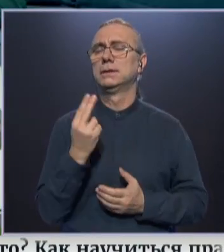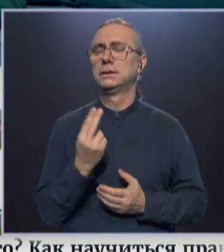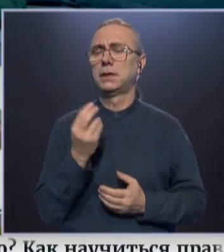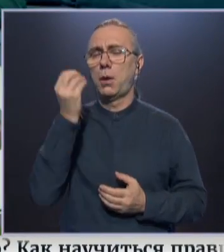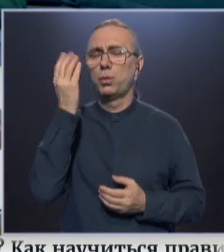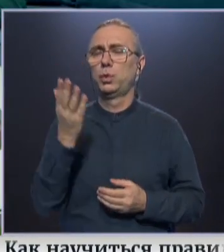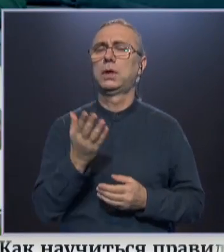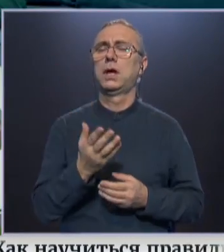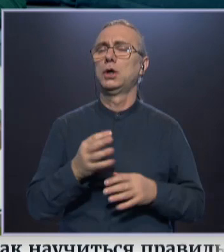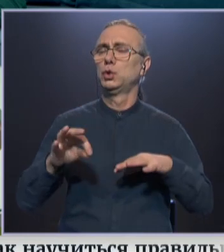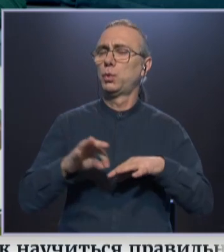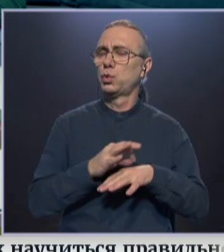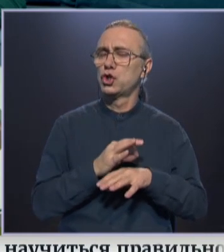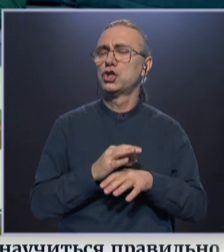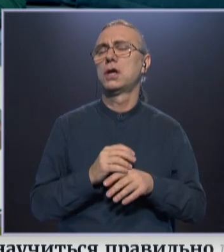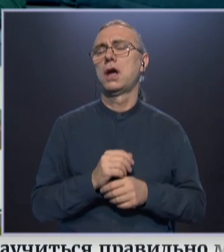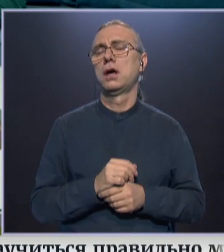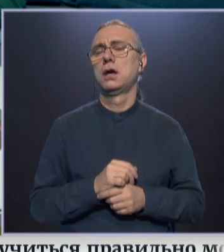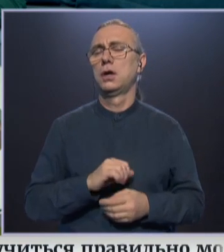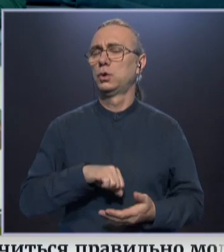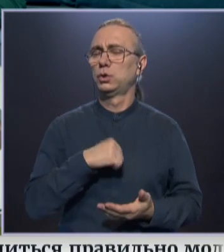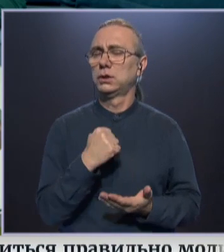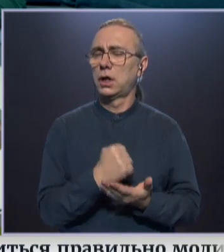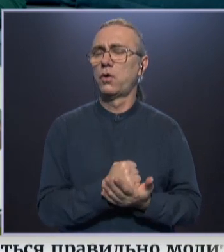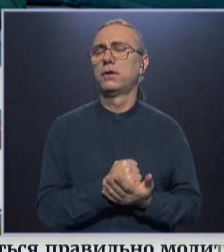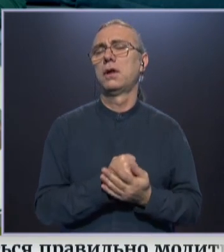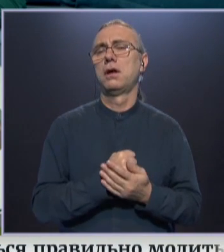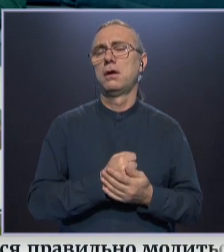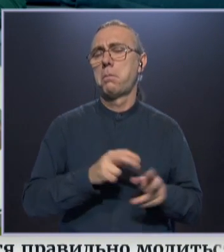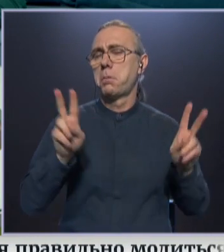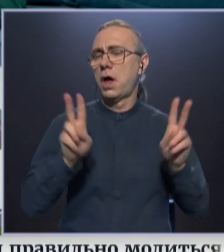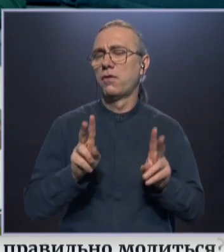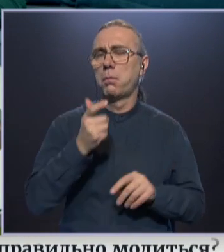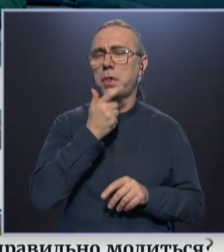который установлена правилами благочестия и для законных